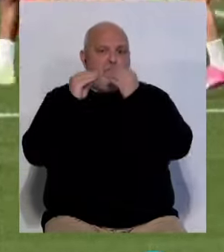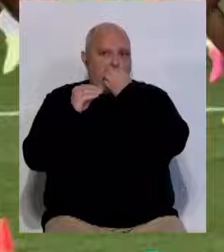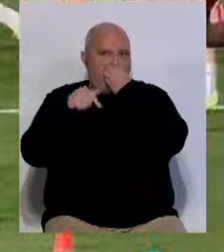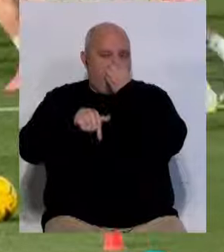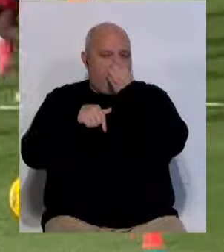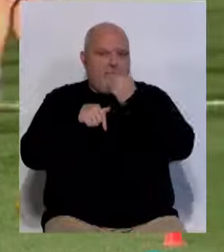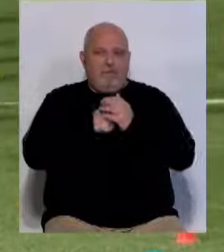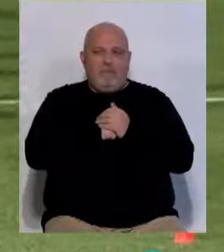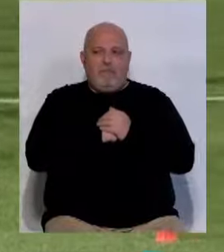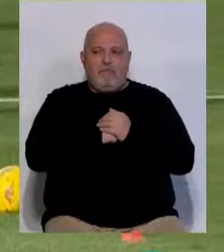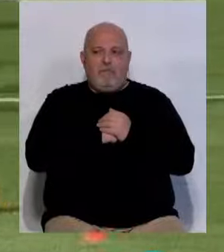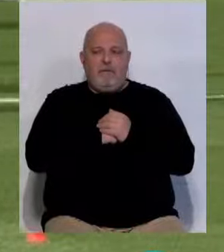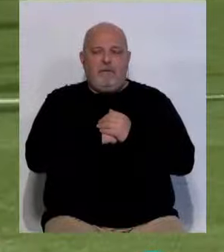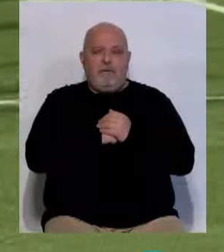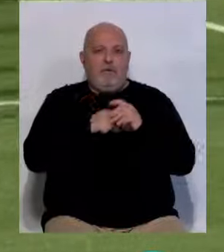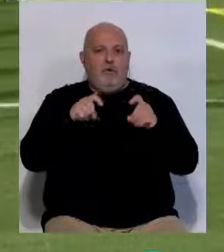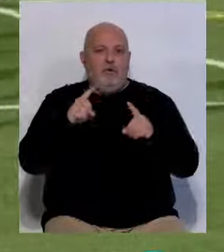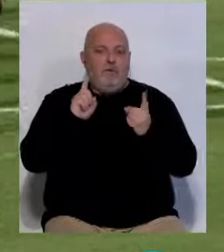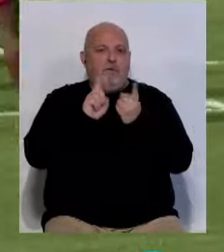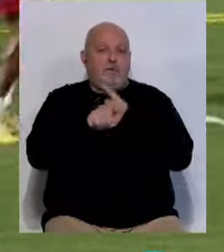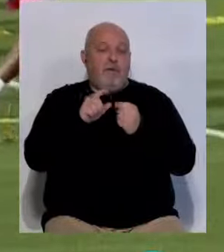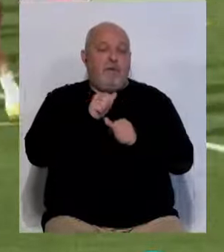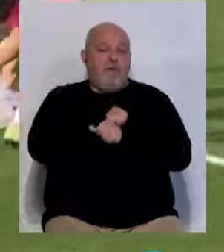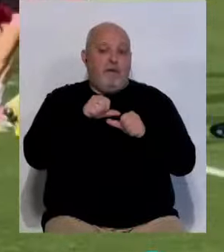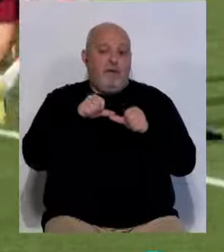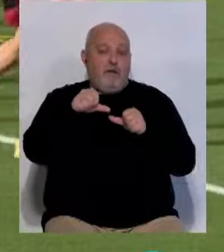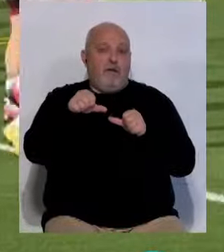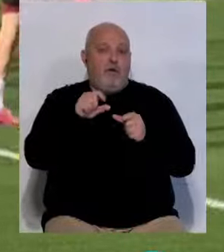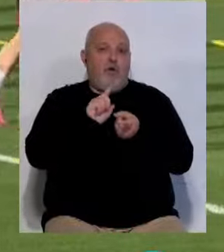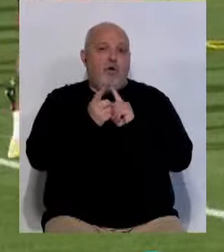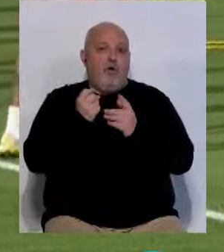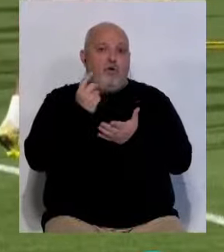sacó Sergio a los suplente y espero que a partir de ahora veamos otra vez a lo campo que que no